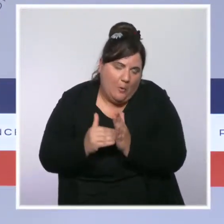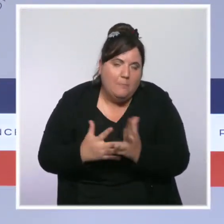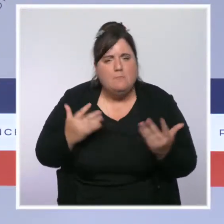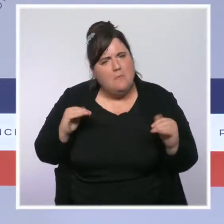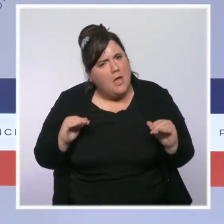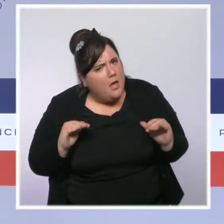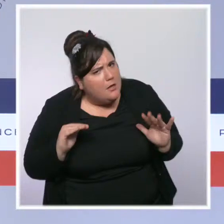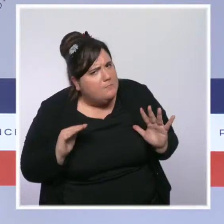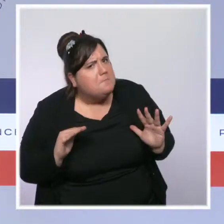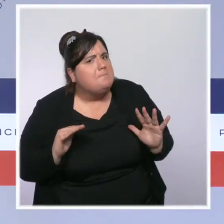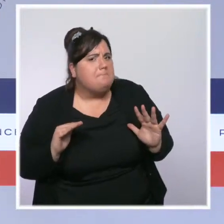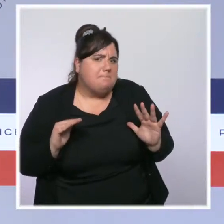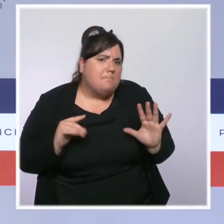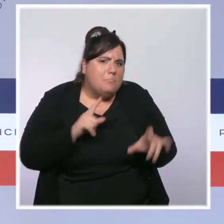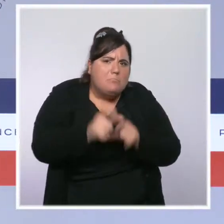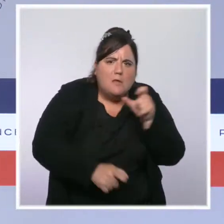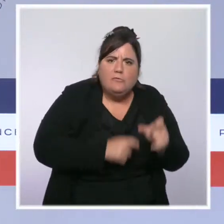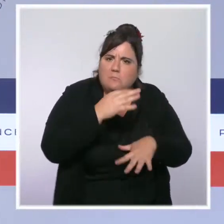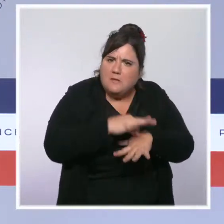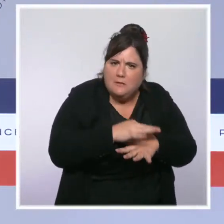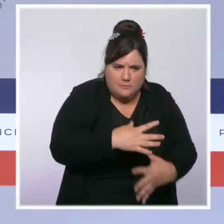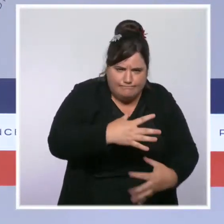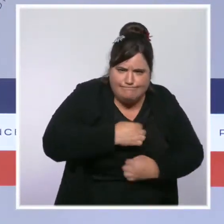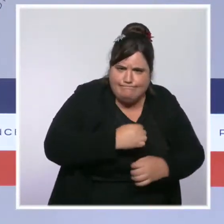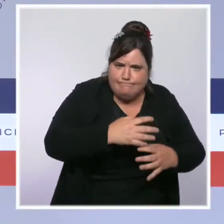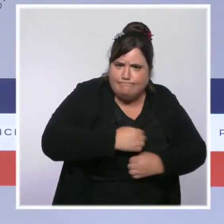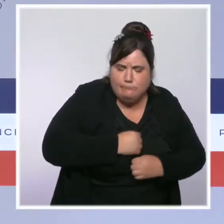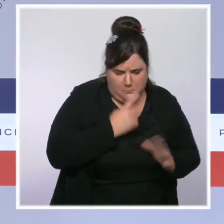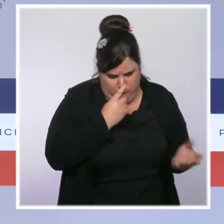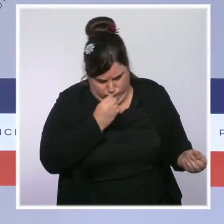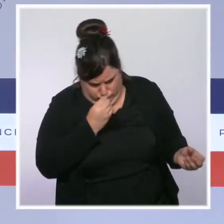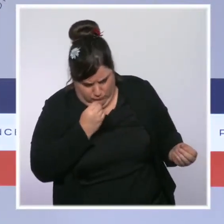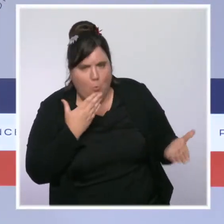sommes à des niveaux de contamination qui sont presque trois fois plus bas qu'au début du mois d'août.